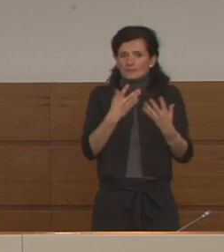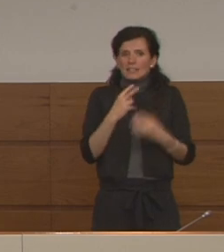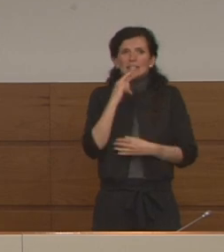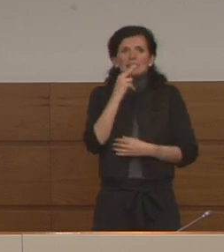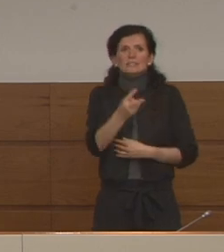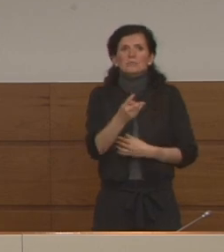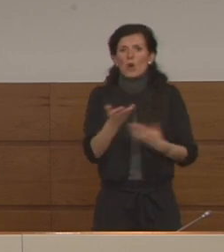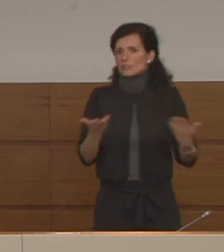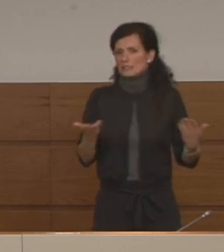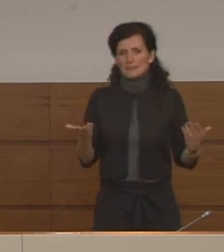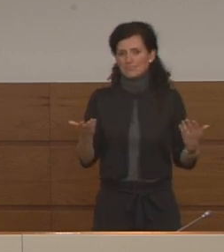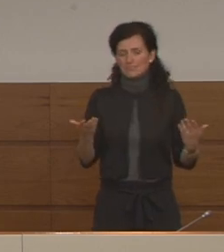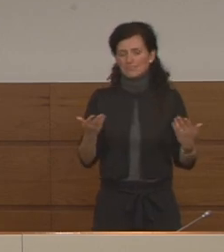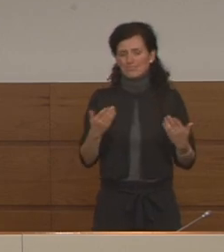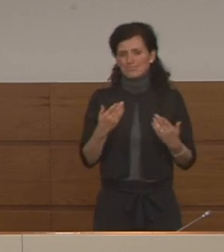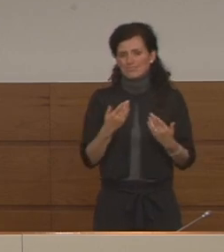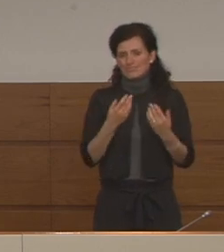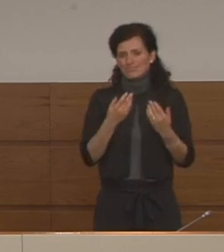non sarebbe molto attendibile.